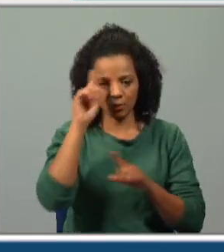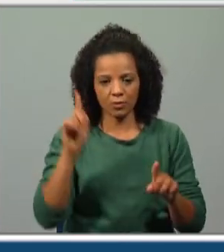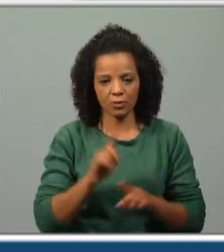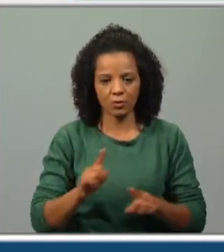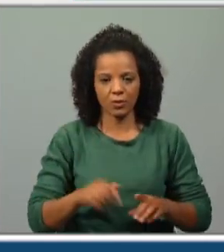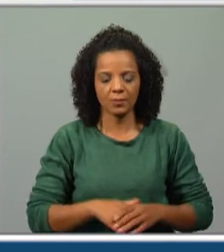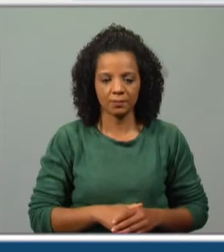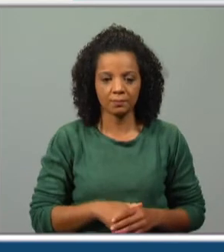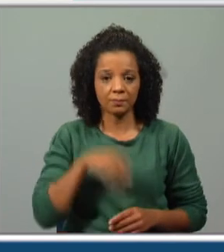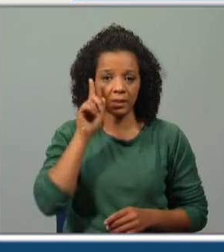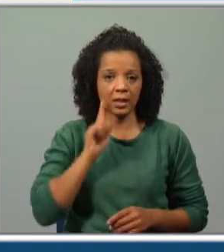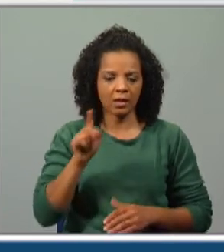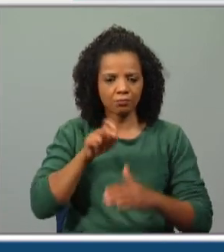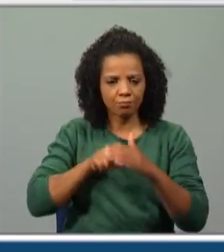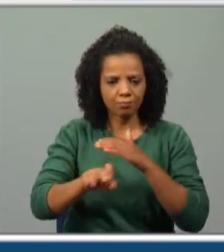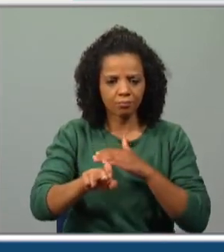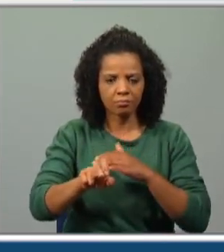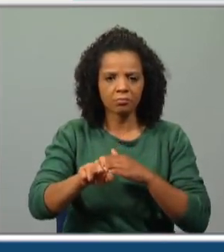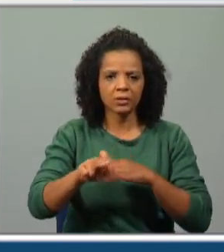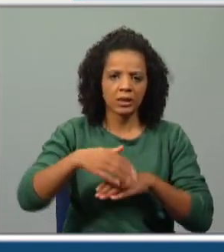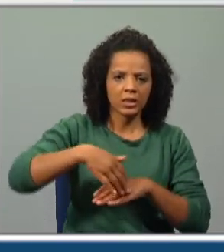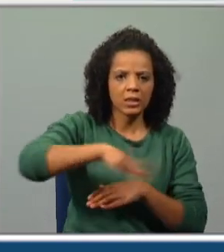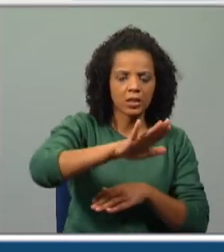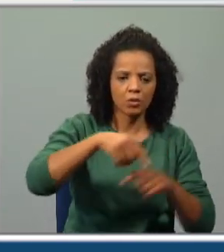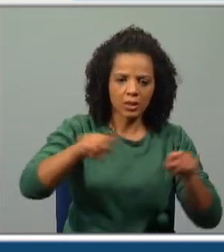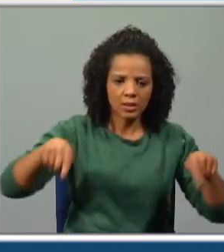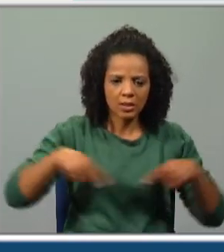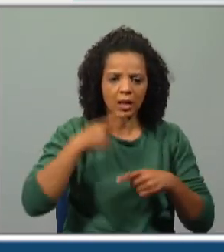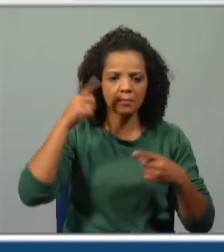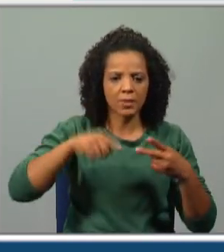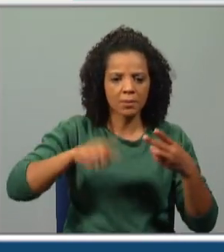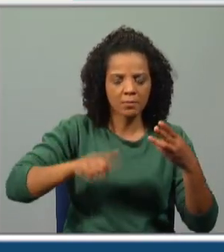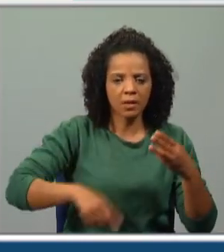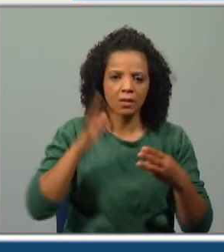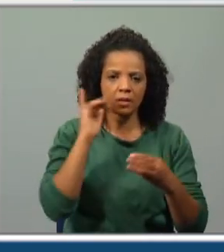ela entrou e saiu da sala Em Chamas várias vezes para tentar salvar as 她在著火的房間裡進進出出多次嘗試保存